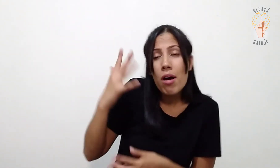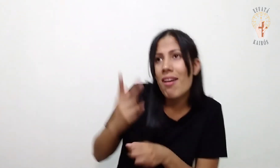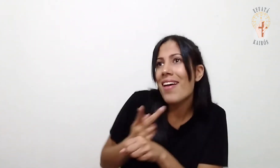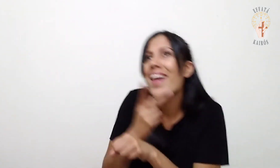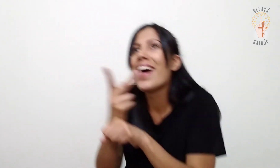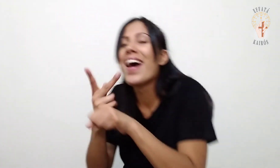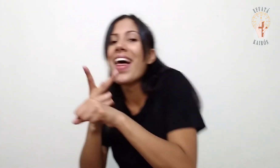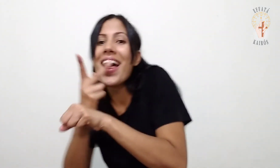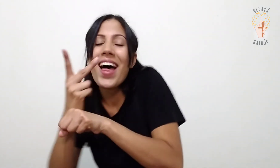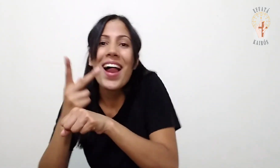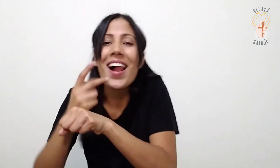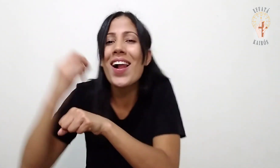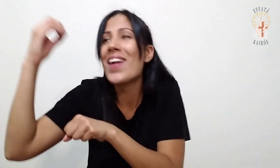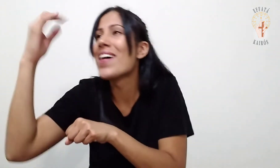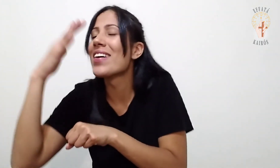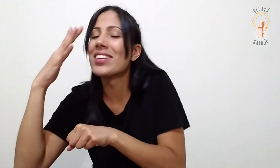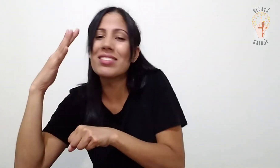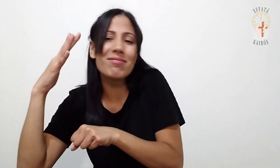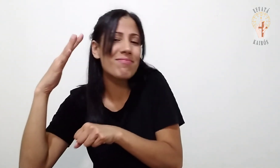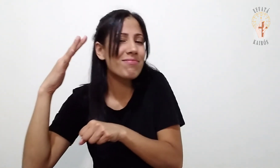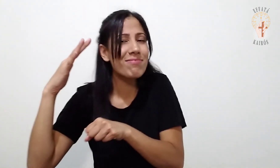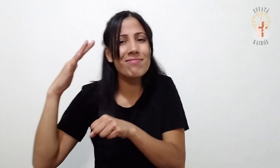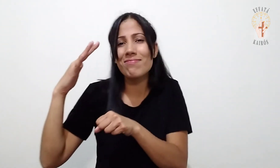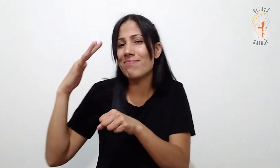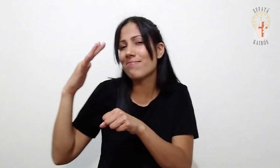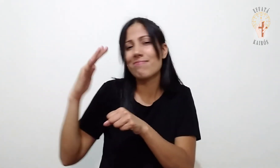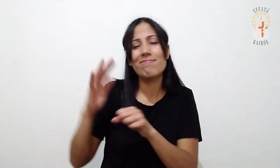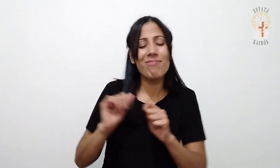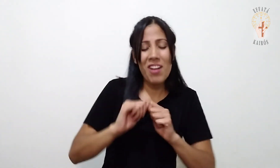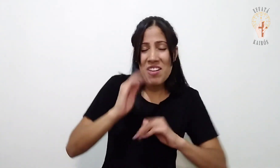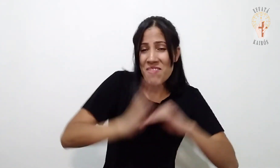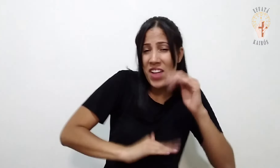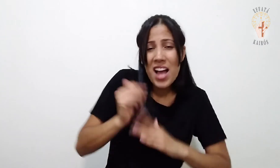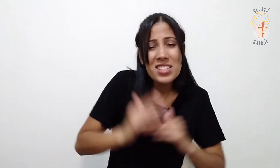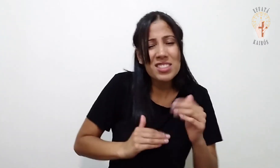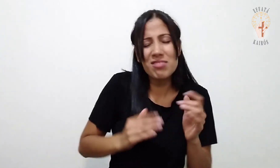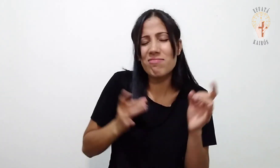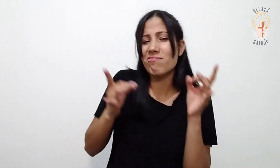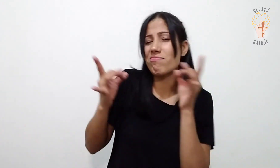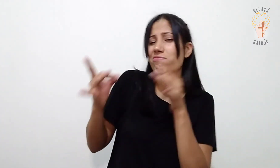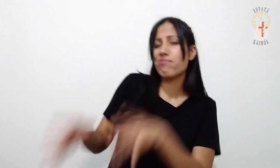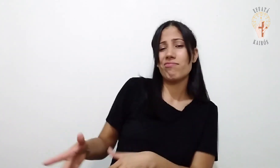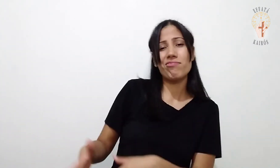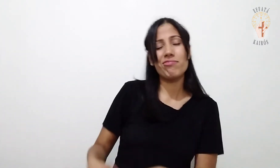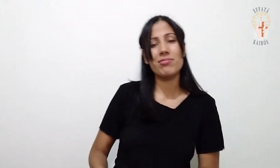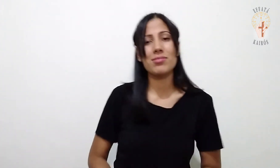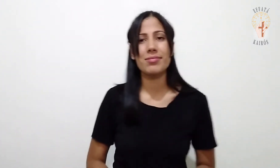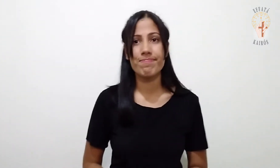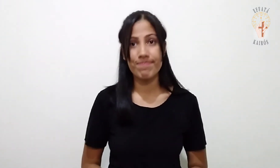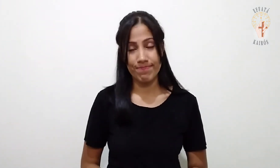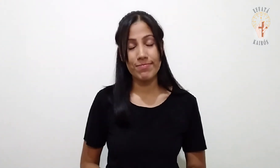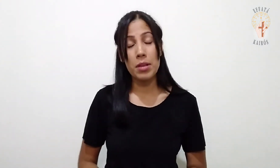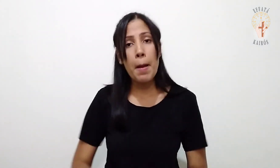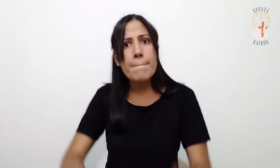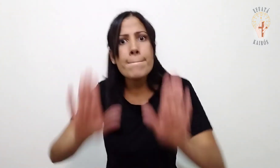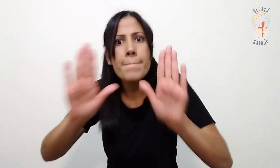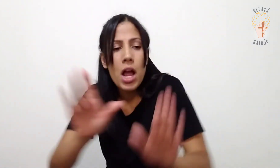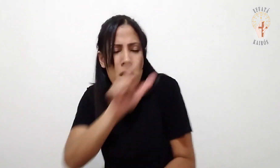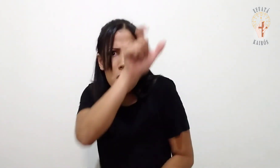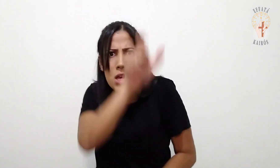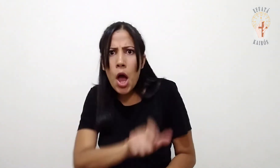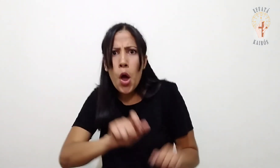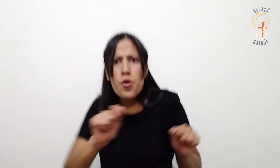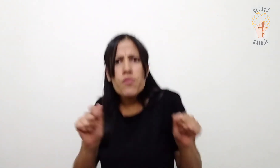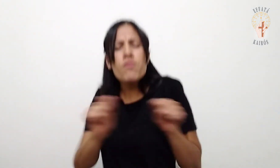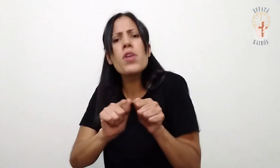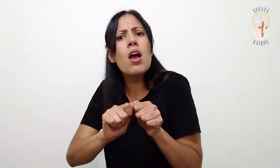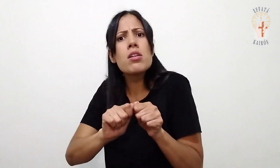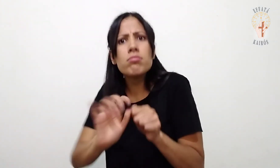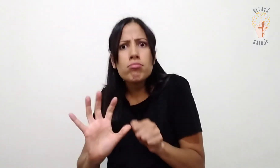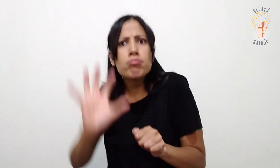para que suas ações não sejam denunciadas. (Jo 3,21) Mas, quem age conforme a verdade,